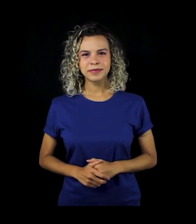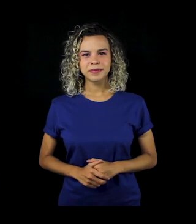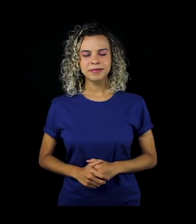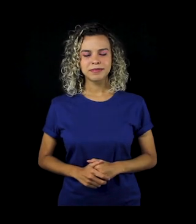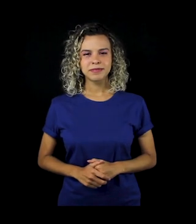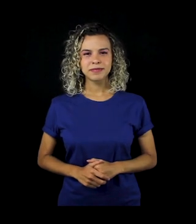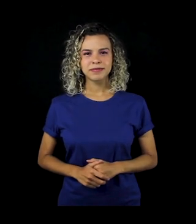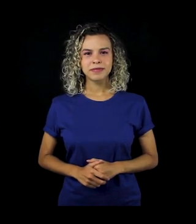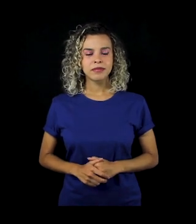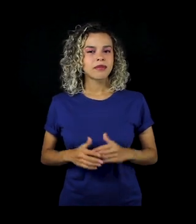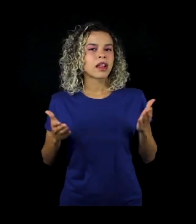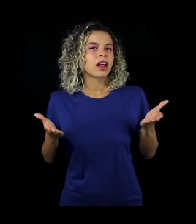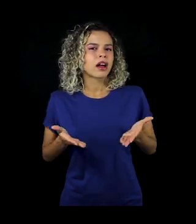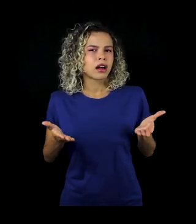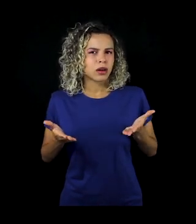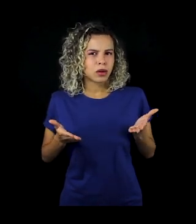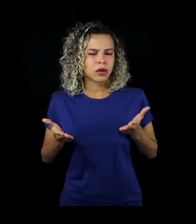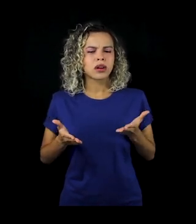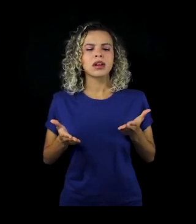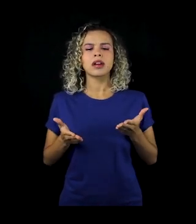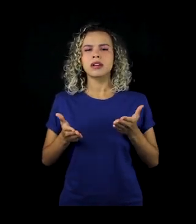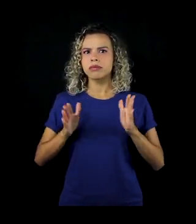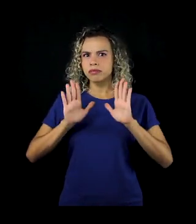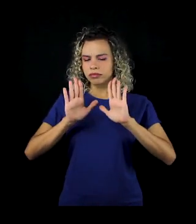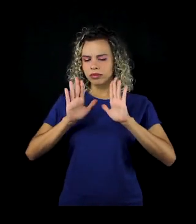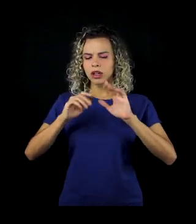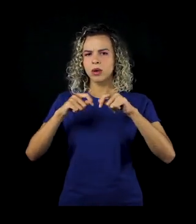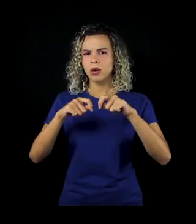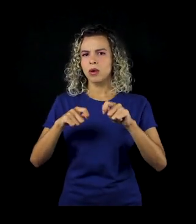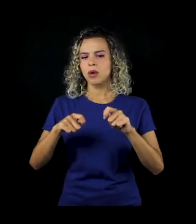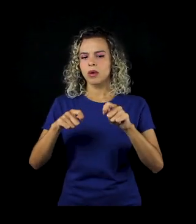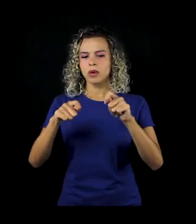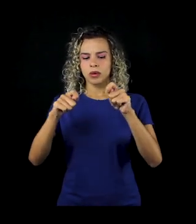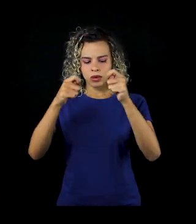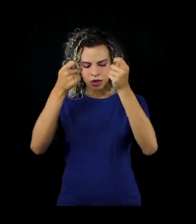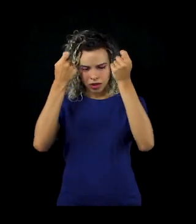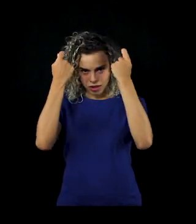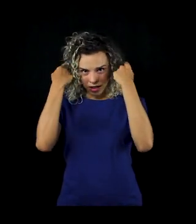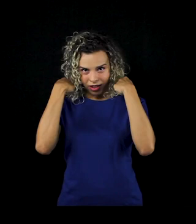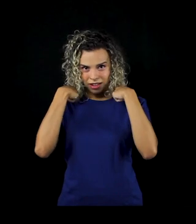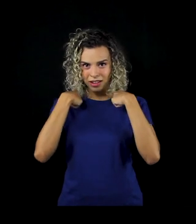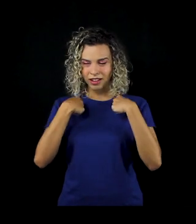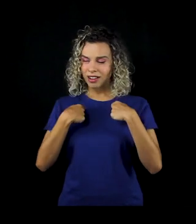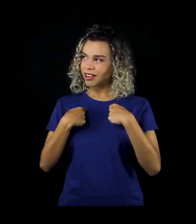Agora, com muito cuidado, vamos passar este cordão atrás do nosso pescoço.